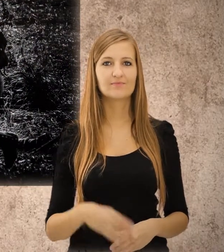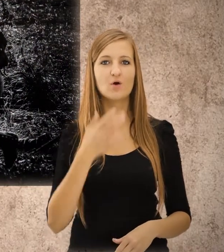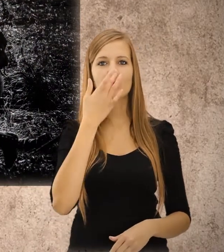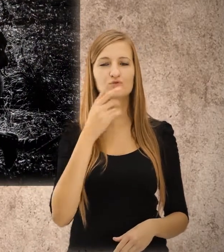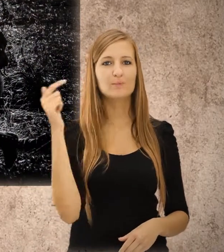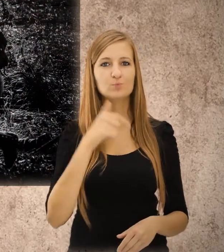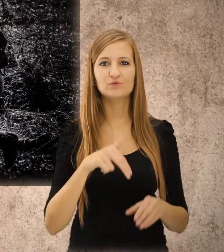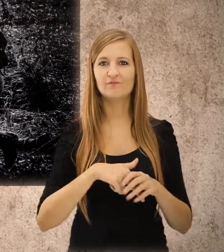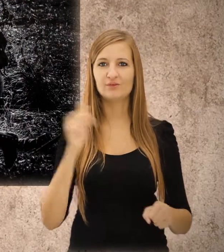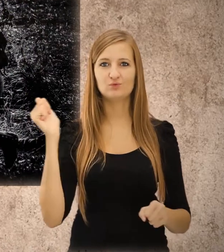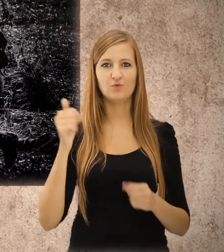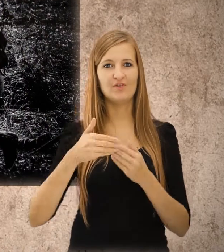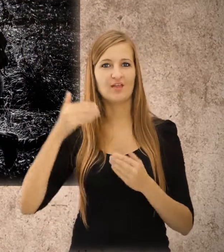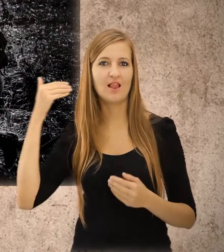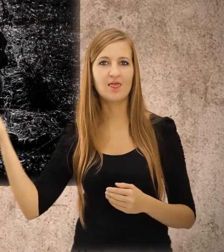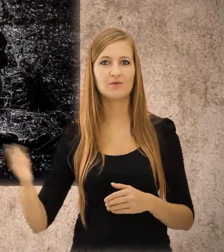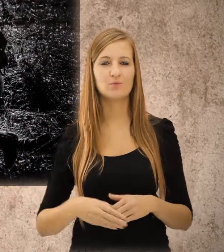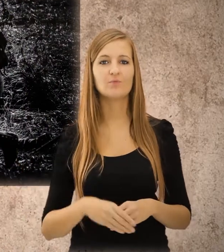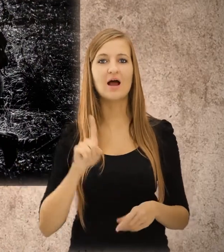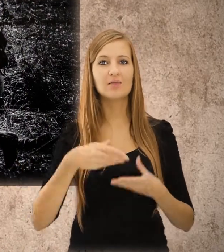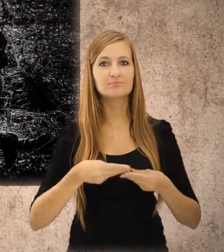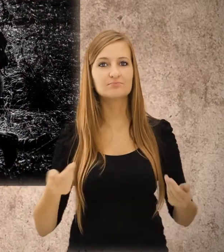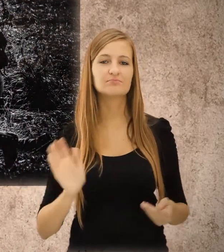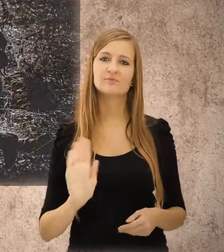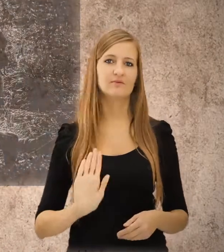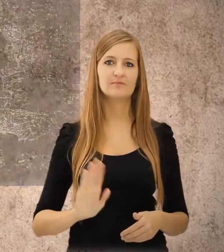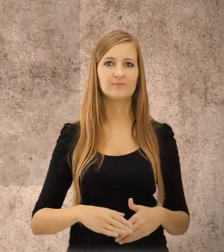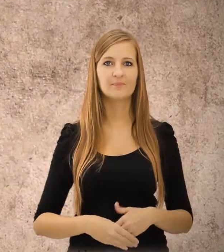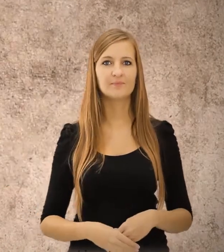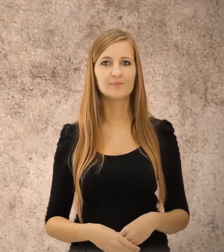Rosjanie musieli cofnąć się daleko, ale nie zostali zupełnie rozbici.